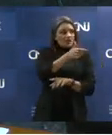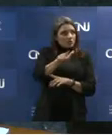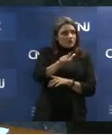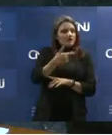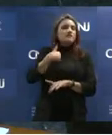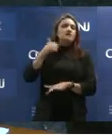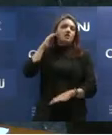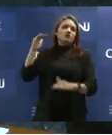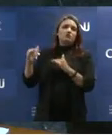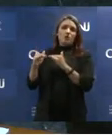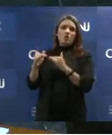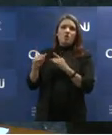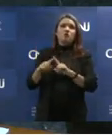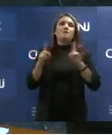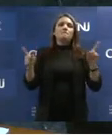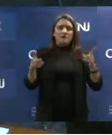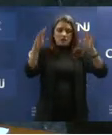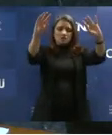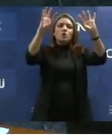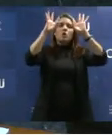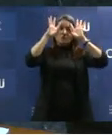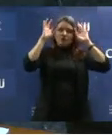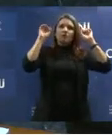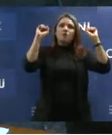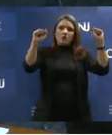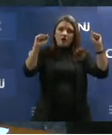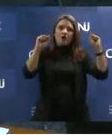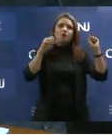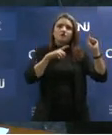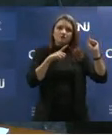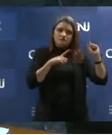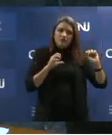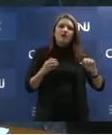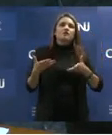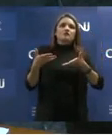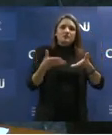foi um elemento muito importante em tudo o que aconteceu no ano.